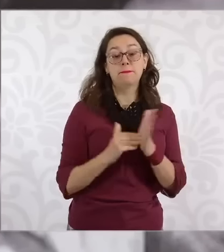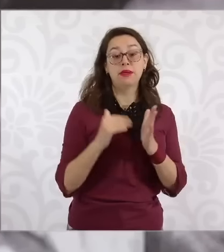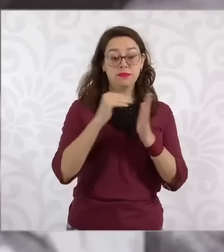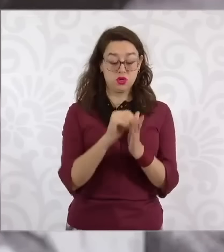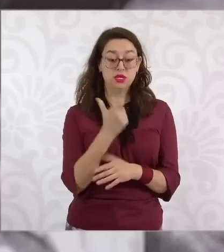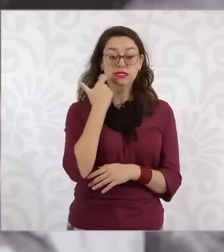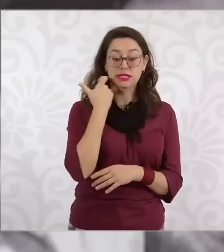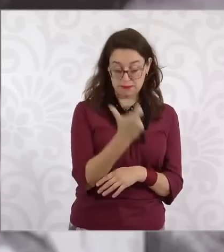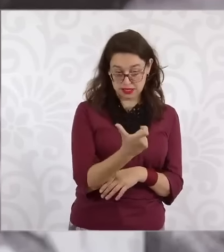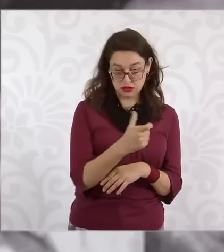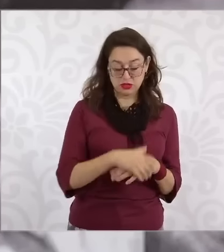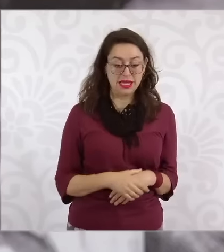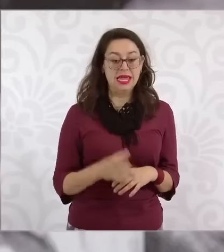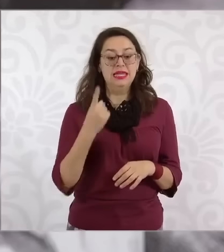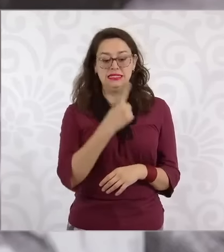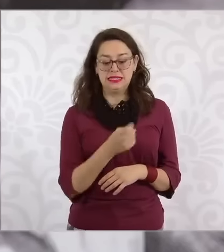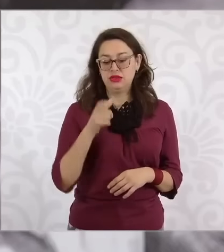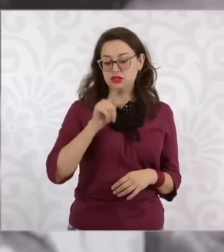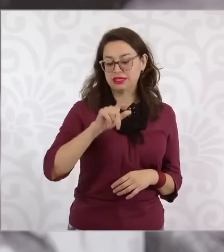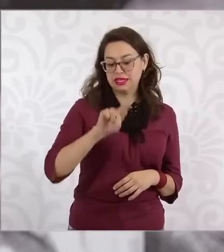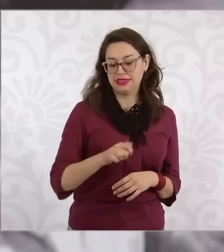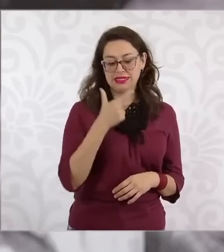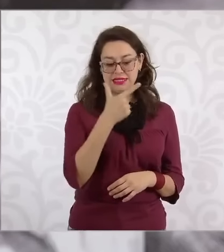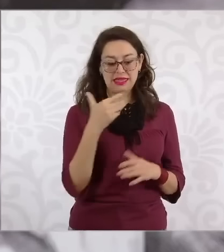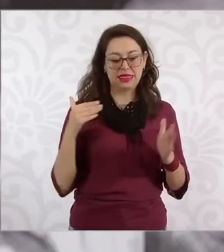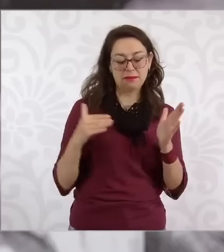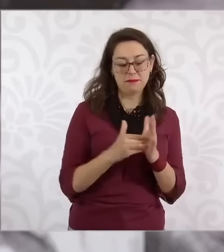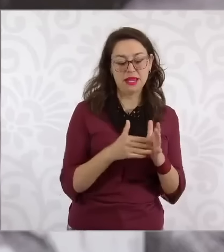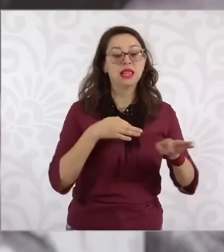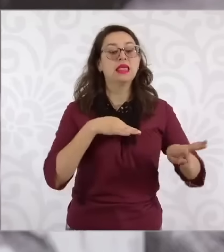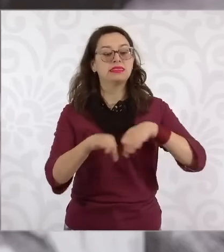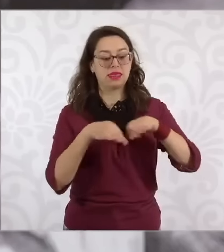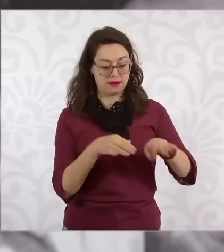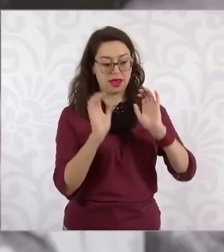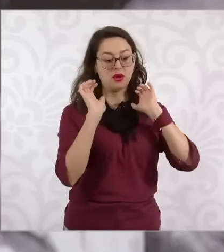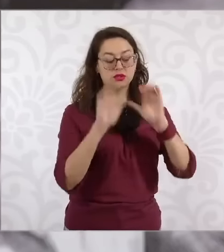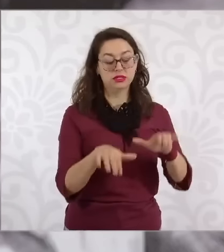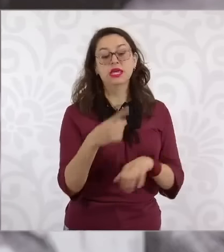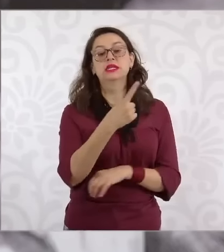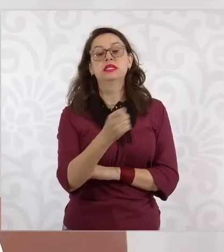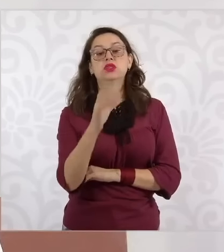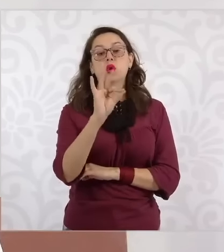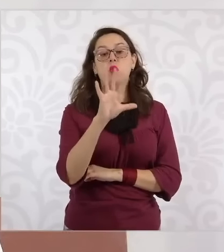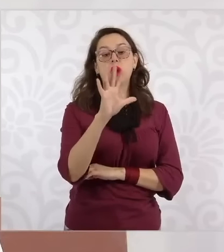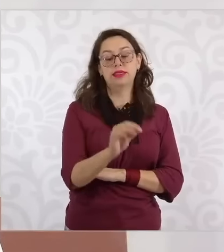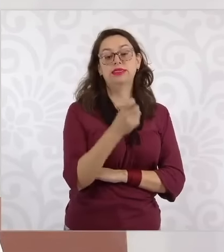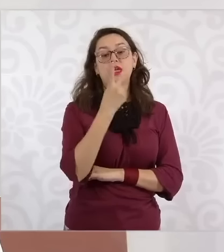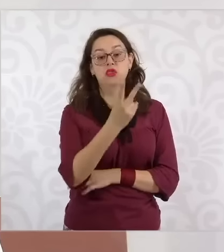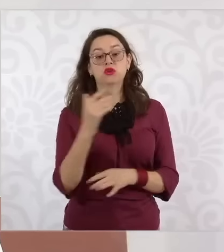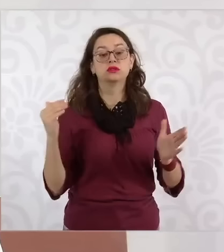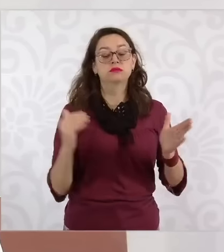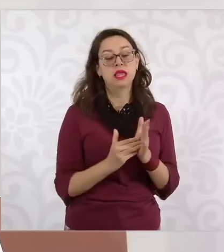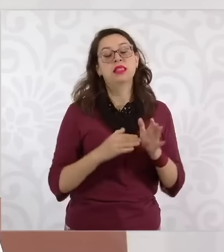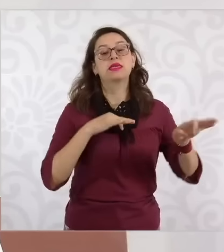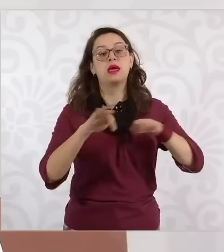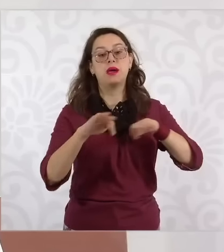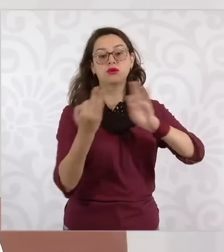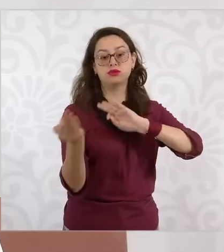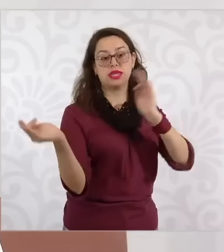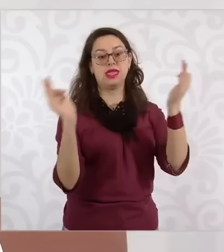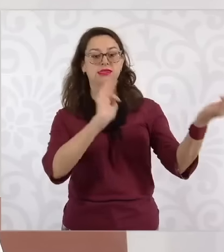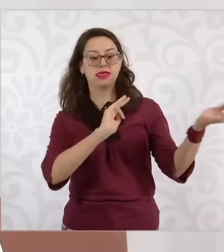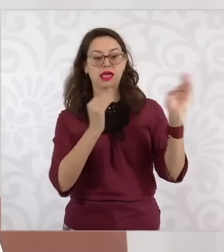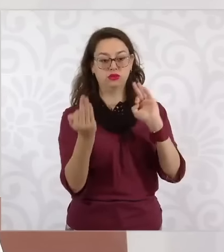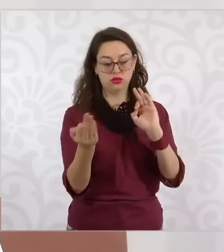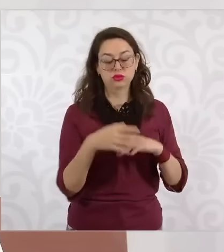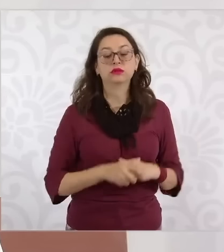generar 177,000 empleos directos y 142,000 eh empleos indirectos. Y los kilómetros que vamos